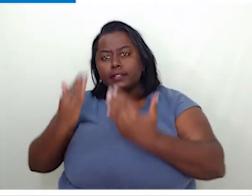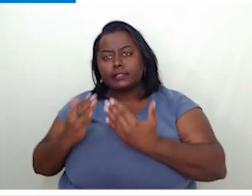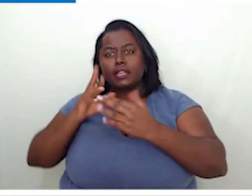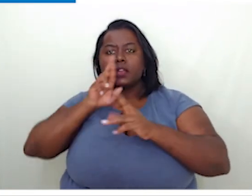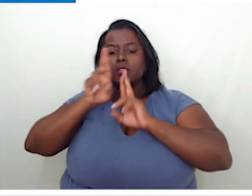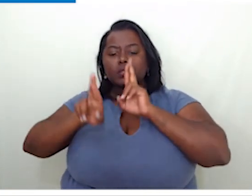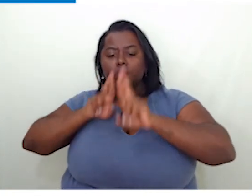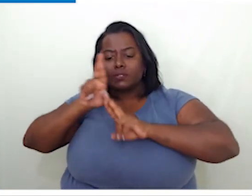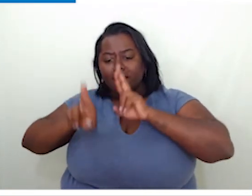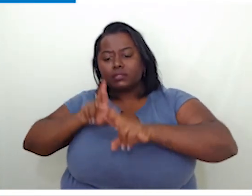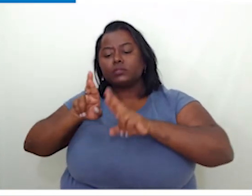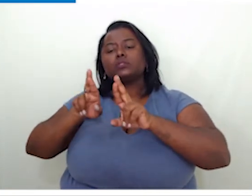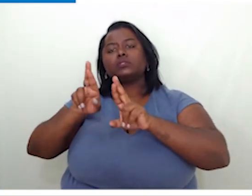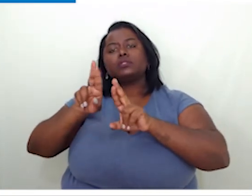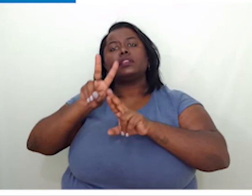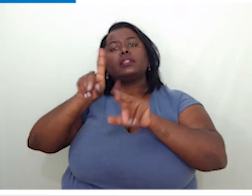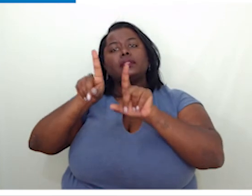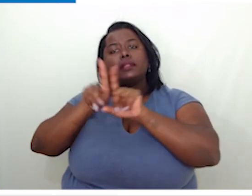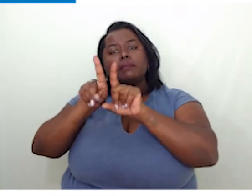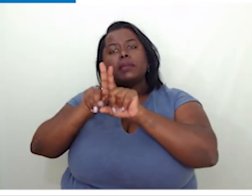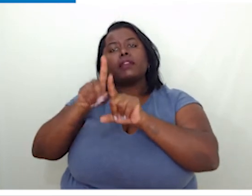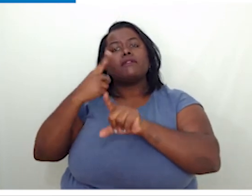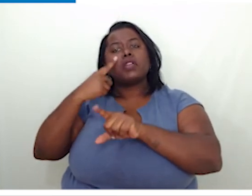Próximamente, sobre los resultados del estudio,